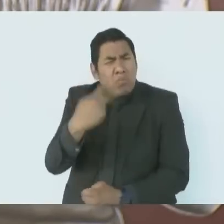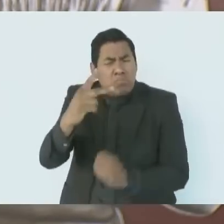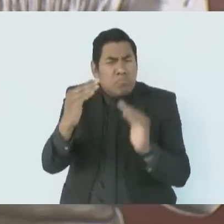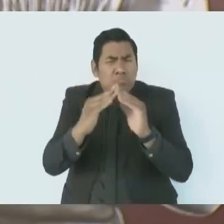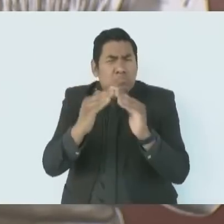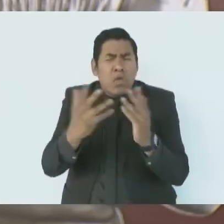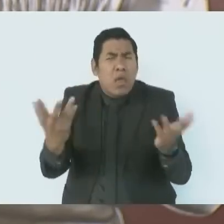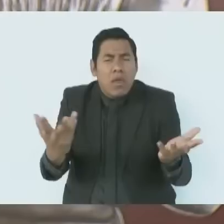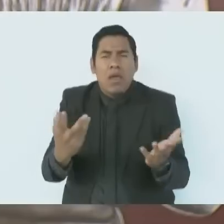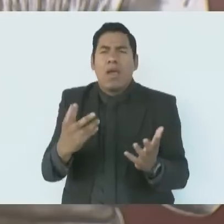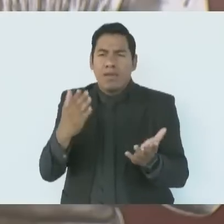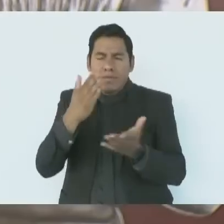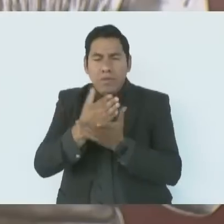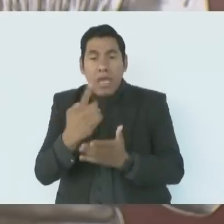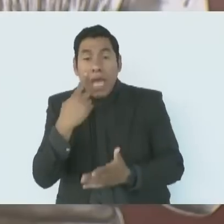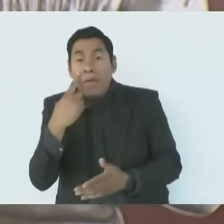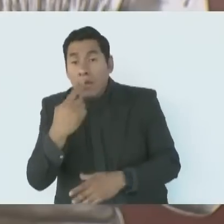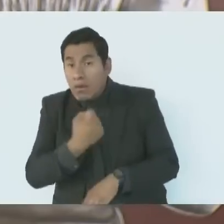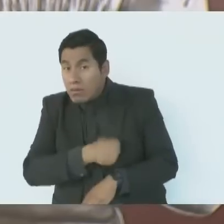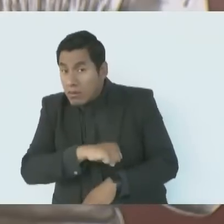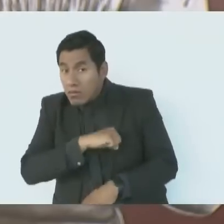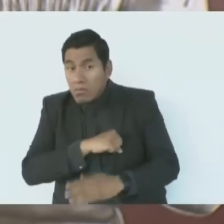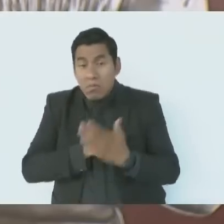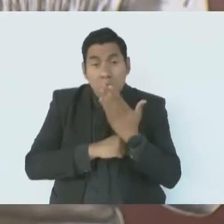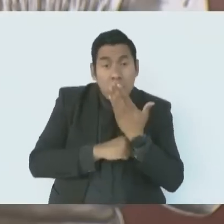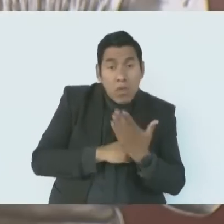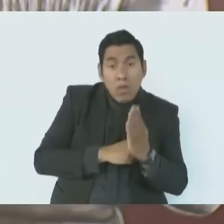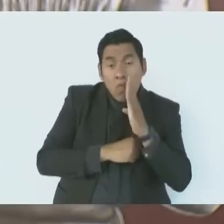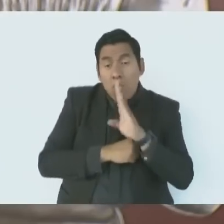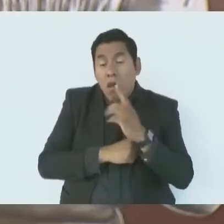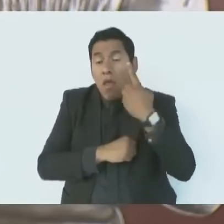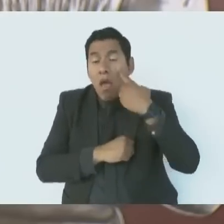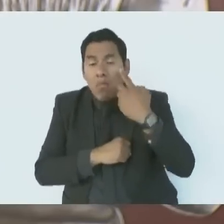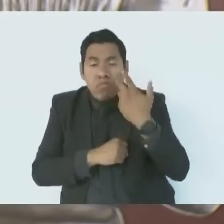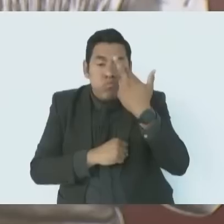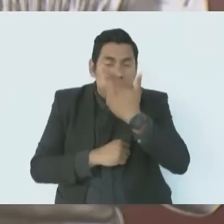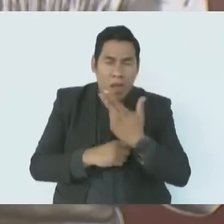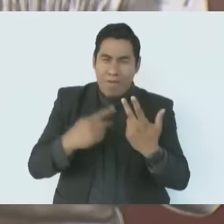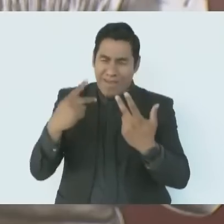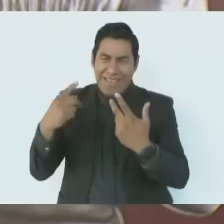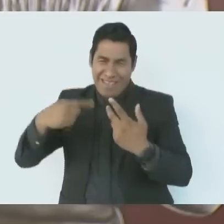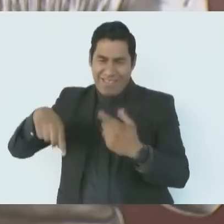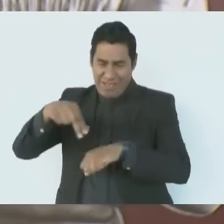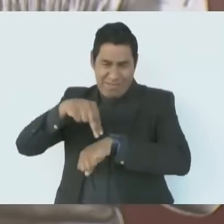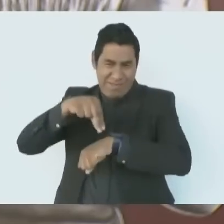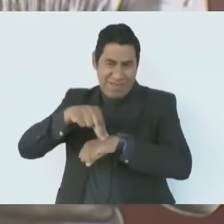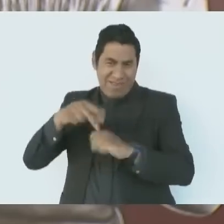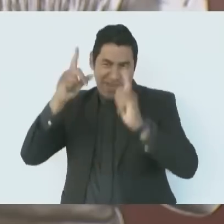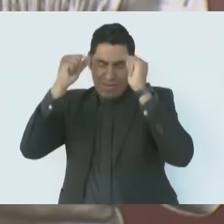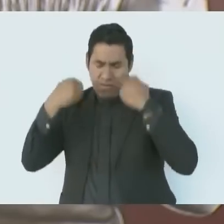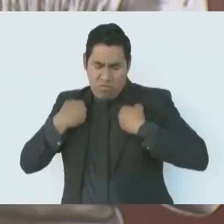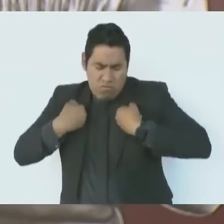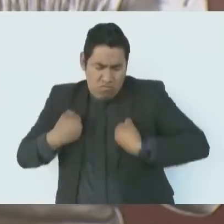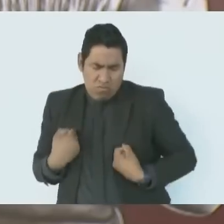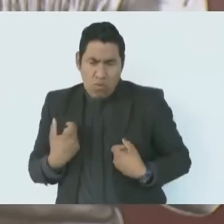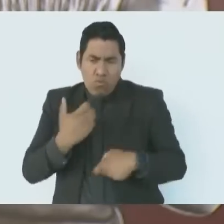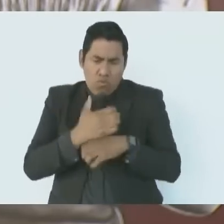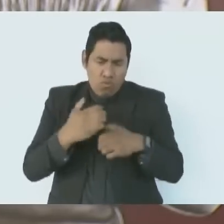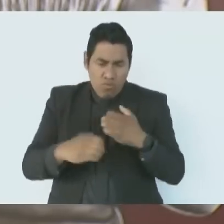su estado de salud van a llevar una mochila que tenga para medir la presión el corazón azúcar en